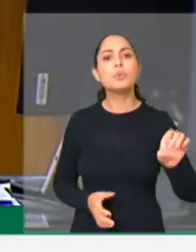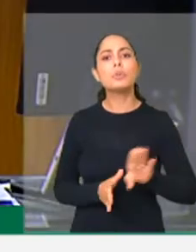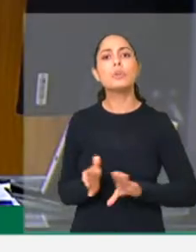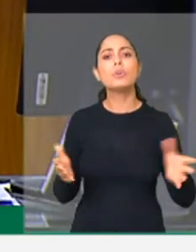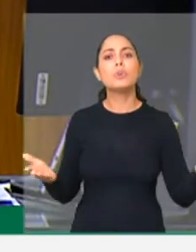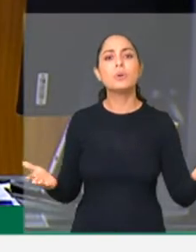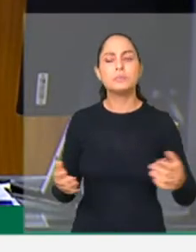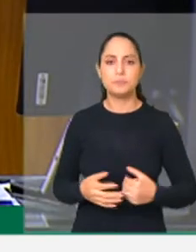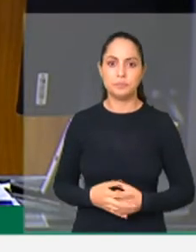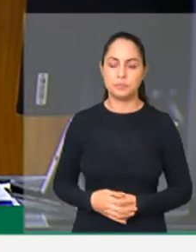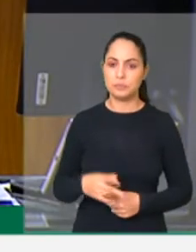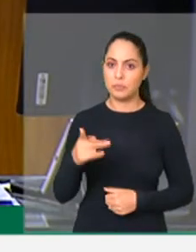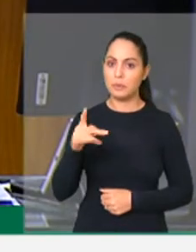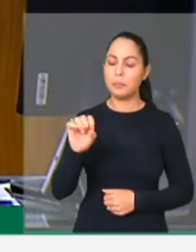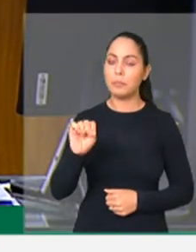PROPORÇÕES CONTINENTAIS, COM PROFUNDAS DESIGUALDADES